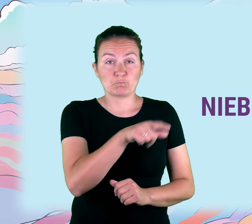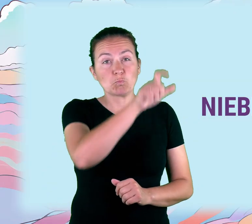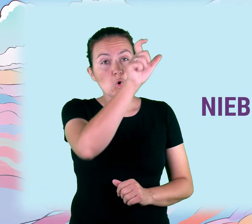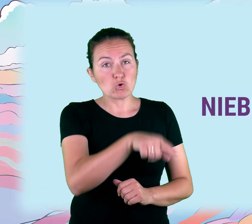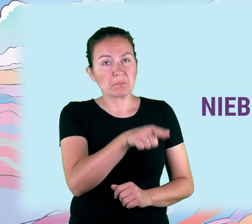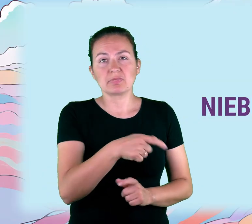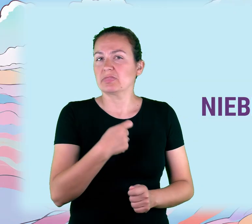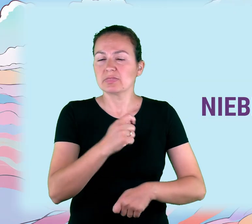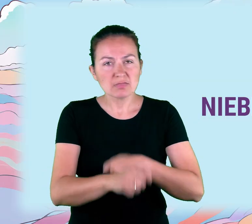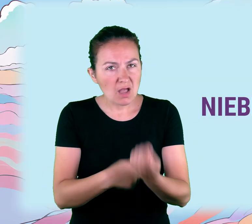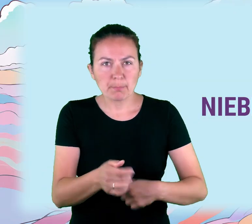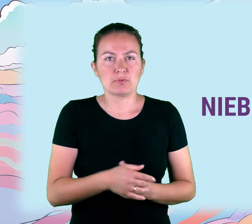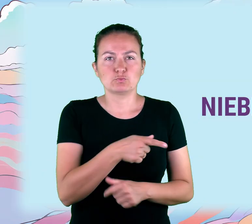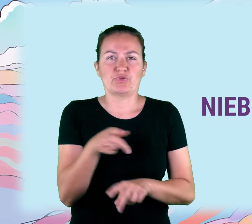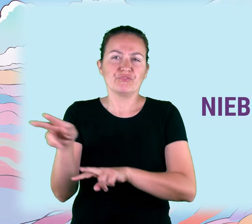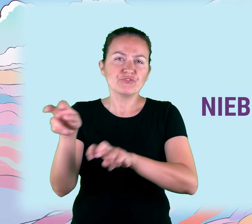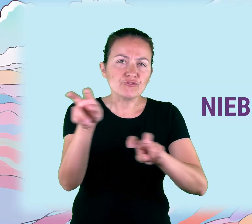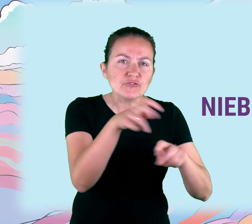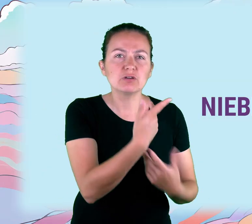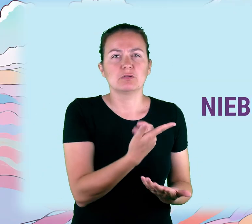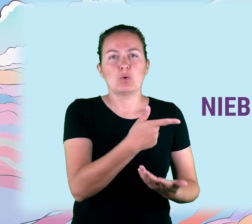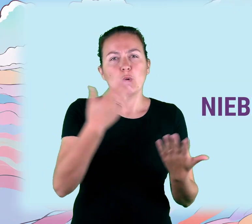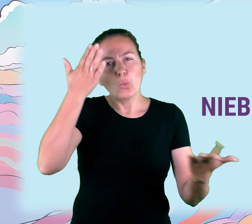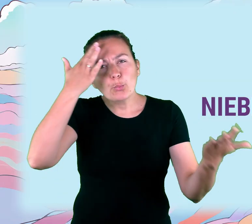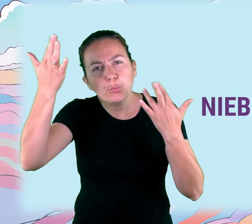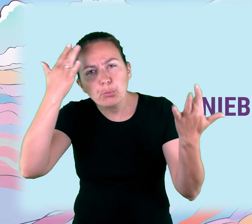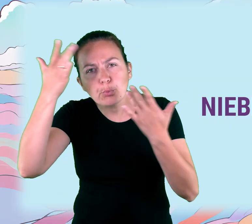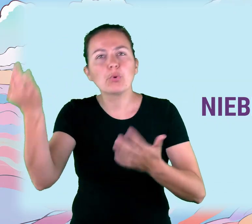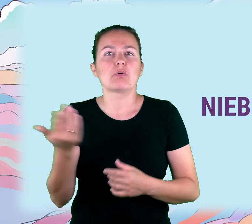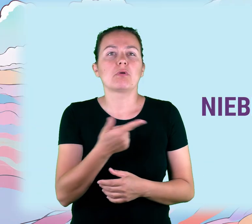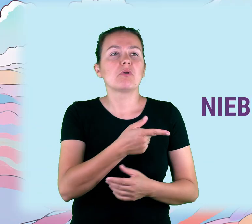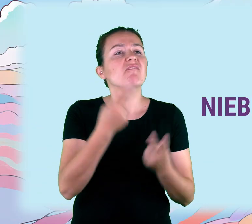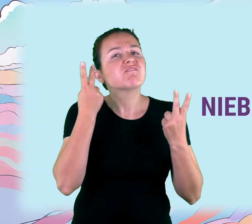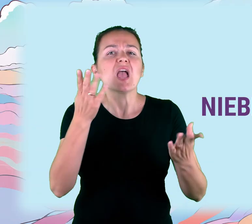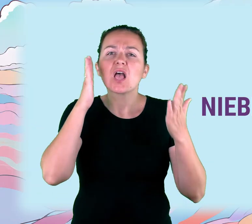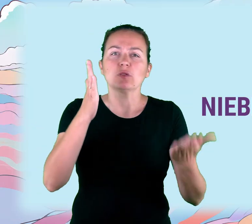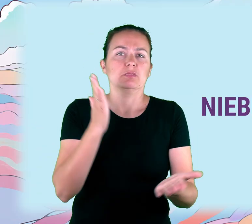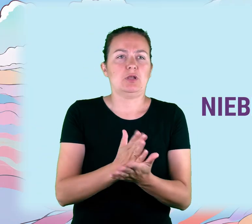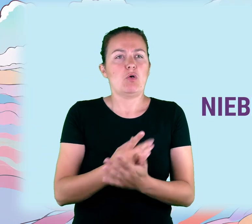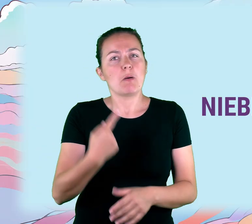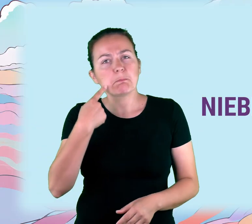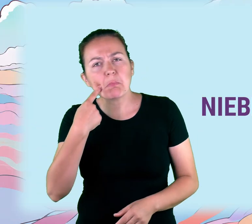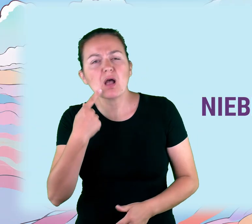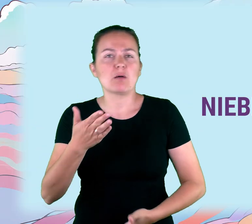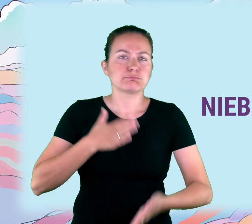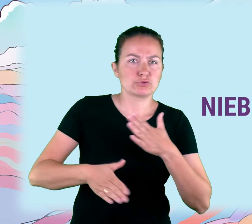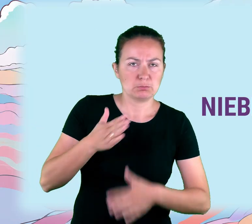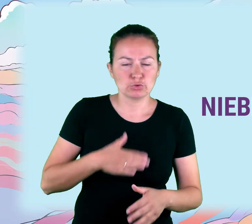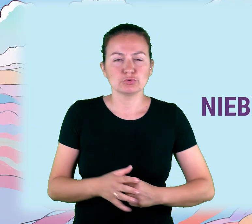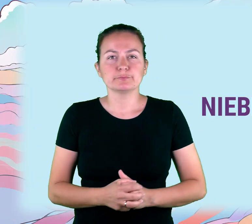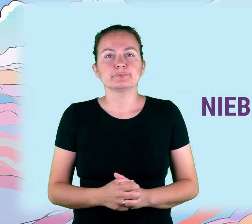Człowiek, który nie pracuje, żyje na koszt innych, jest nieodpowiedzialny, zajmuje się tylko zabawą i przyjemnościami.